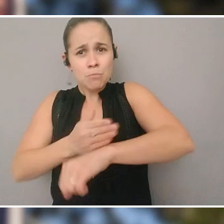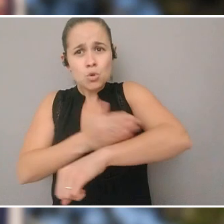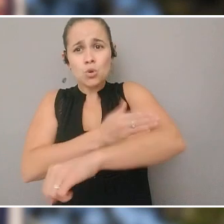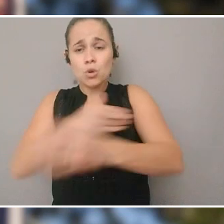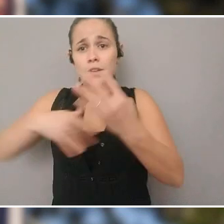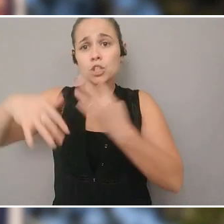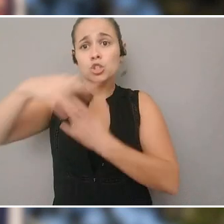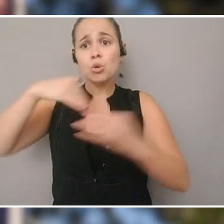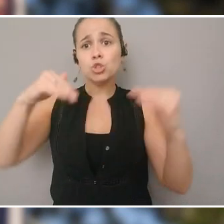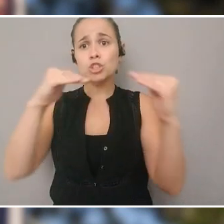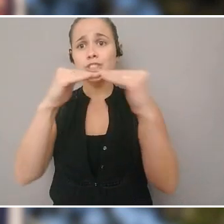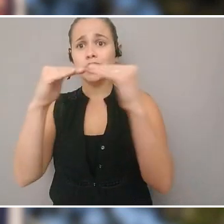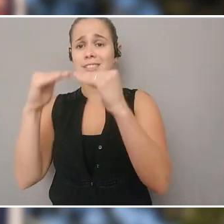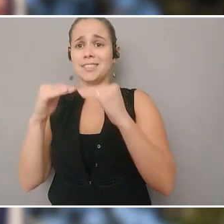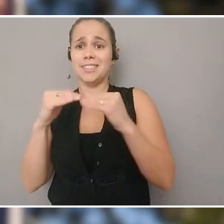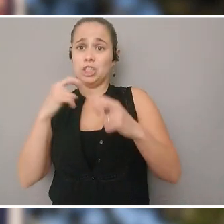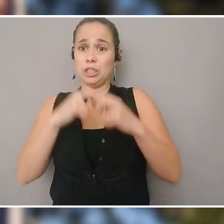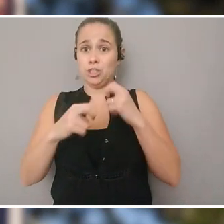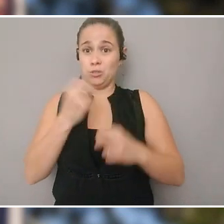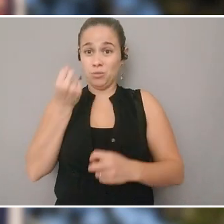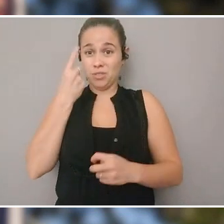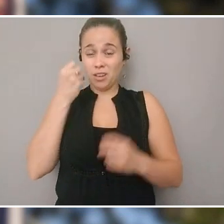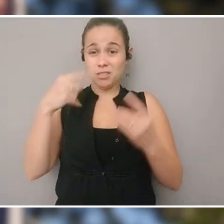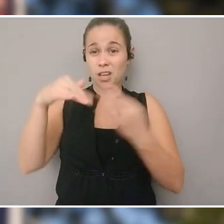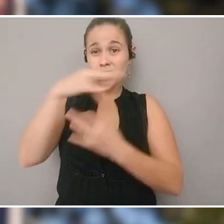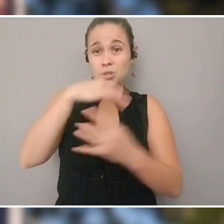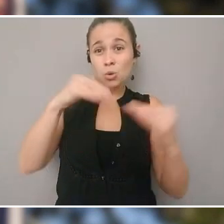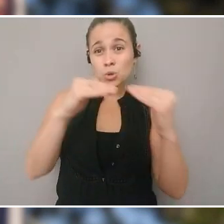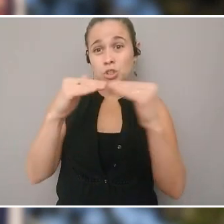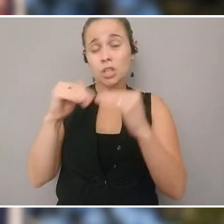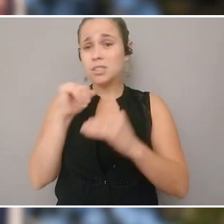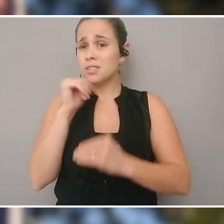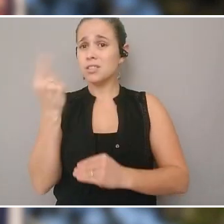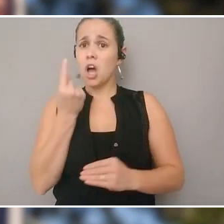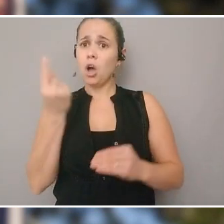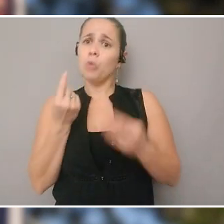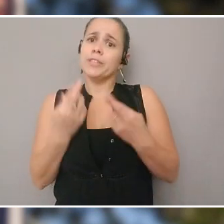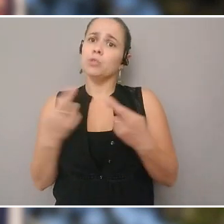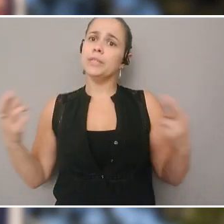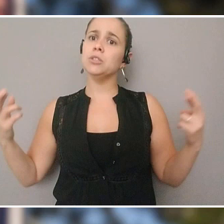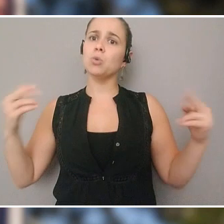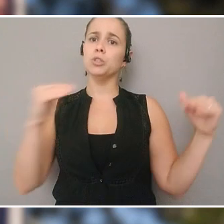Social no se trata solo de distribuir